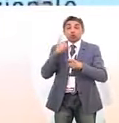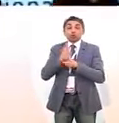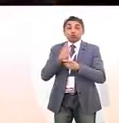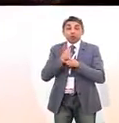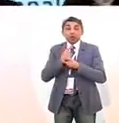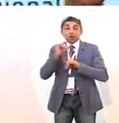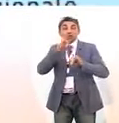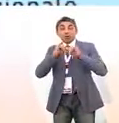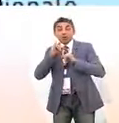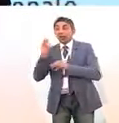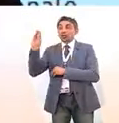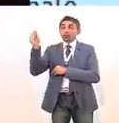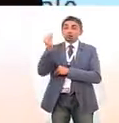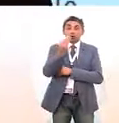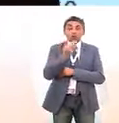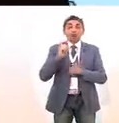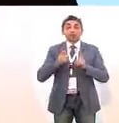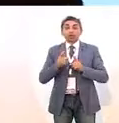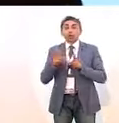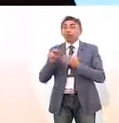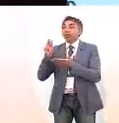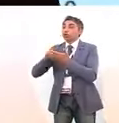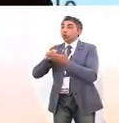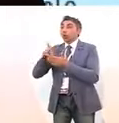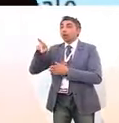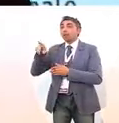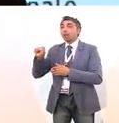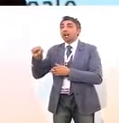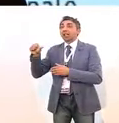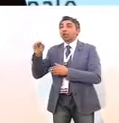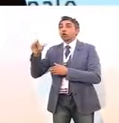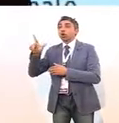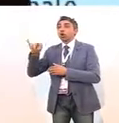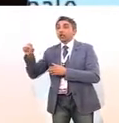come abbiamo fatto qua con la scuola Pasolini. Vorrei ringraziare Massimo Recalcati e tutti